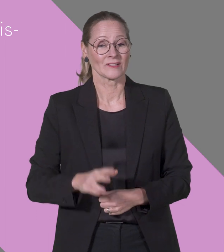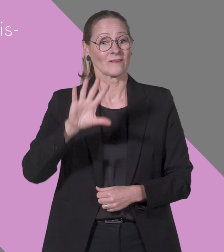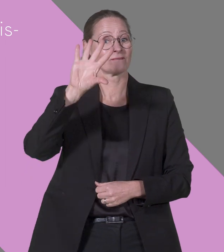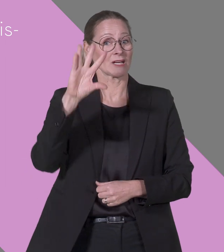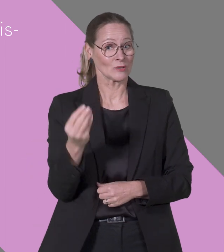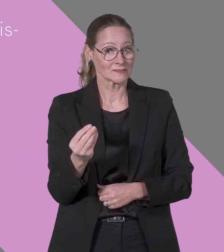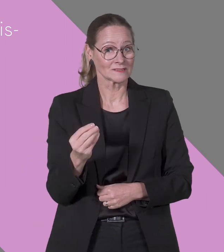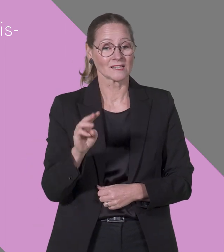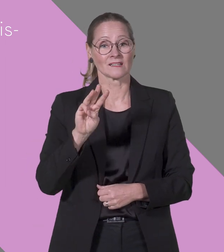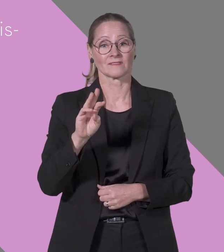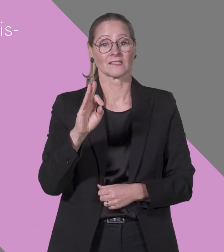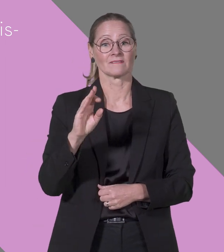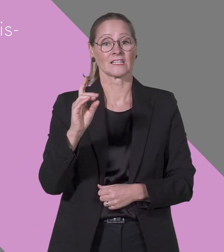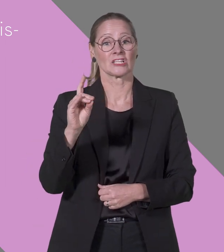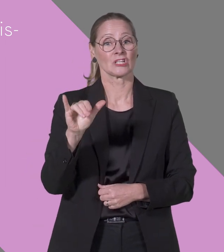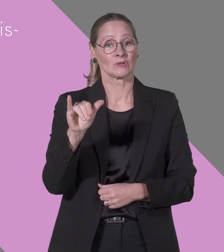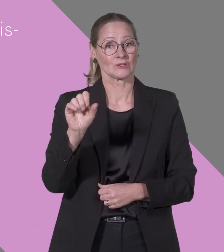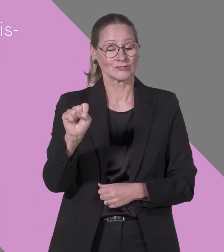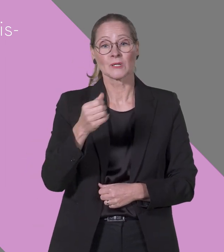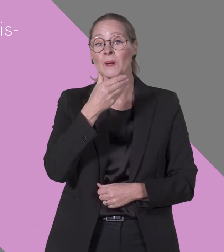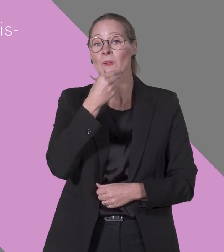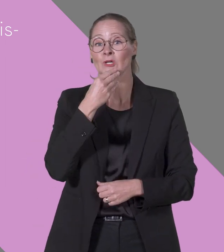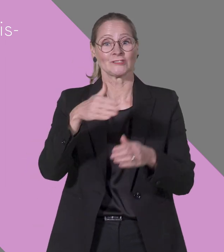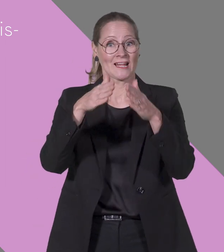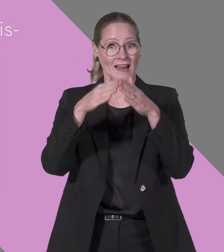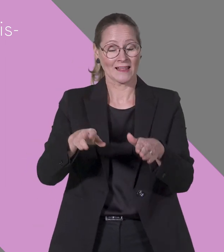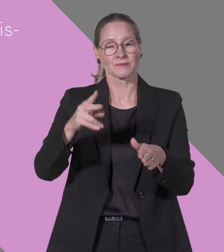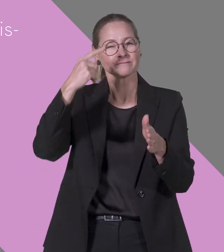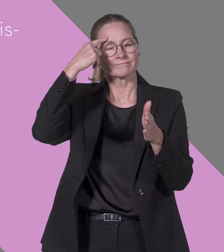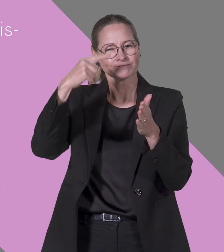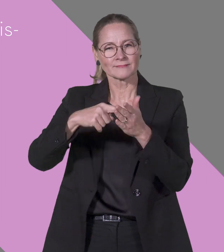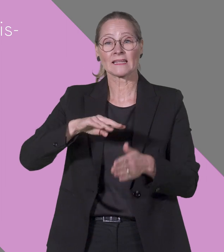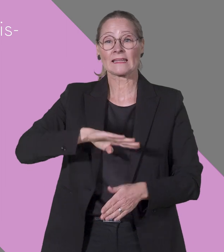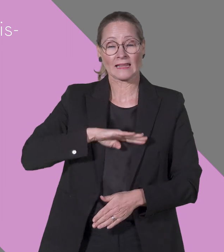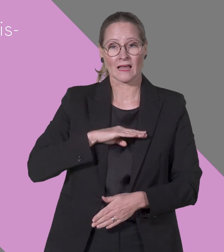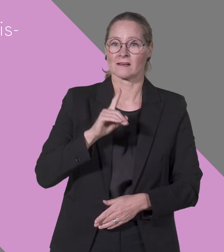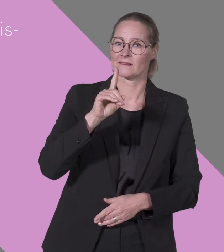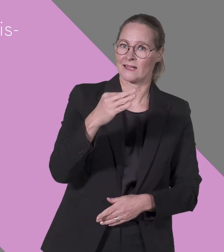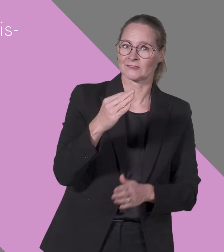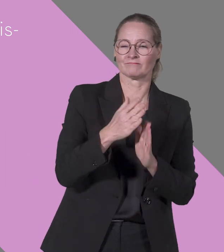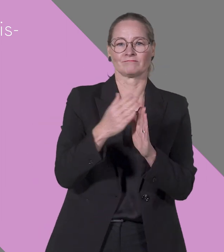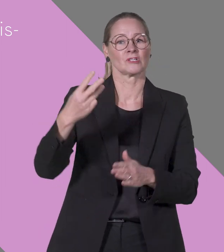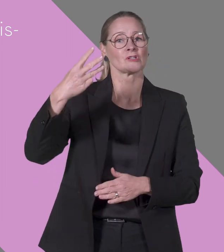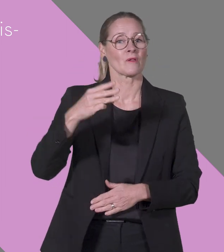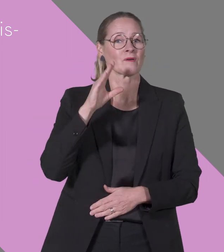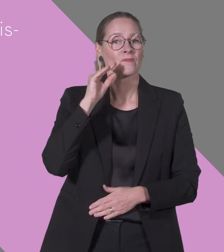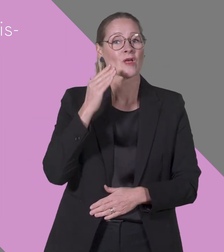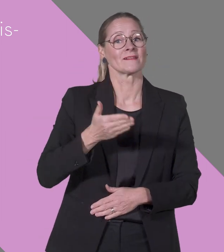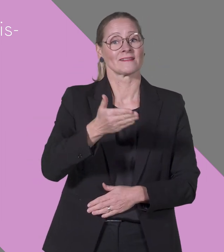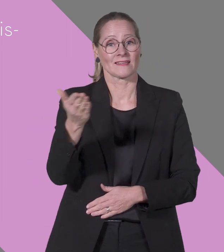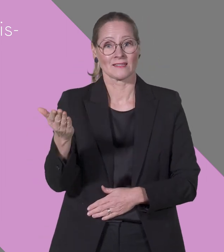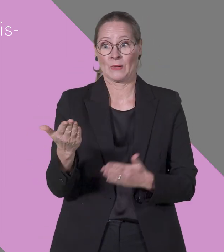18−30-vuotiaille osallistujille tarkoitettu WFDYS-nuorisoleiri -